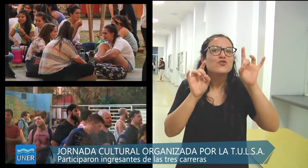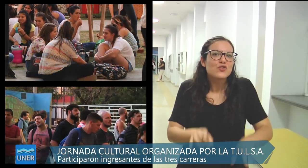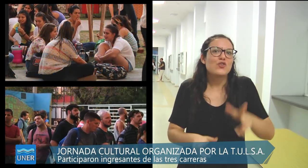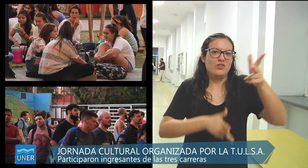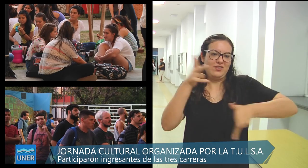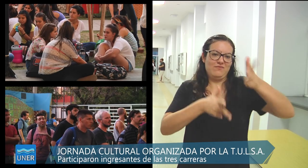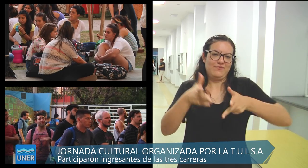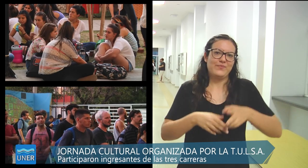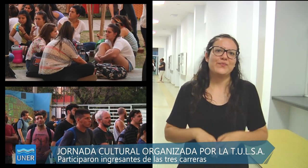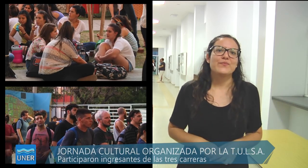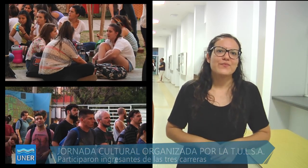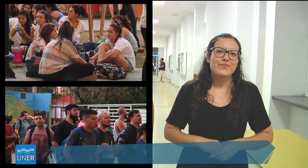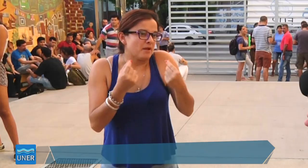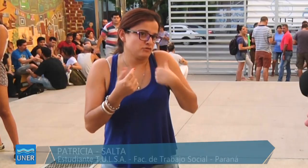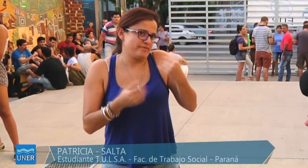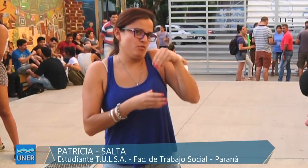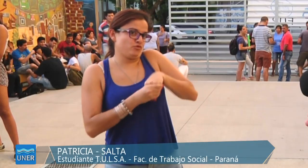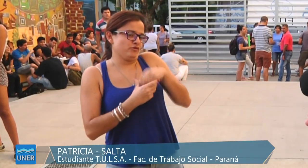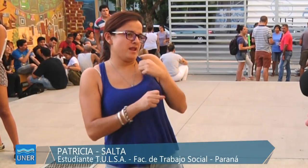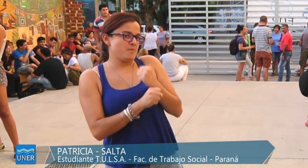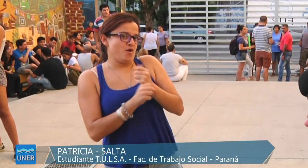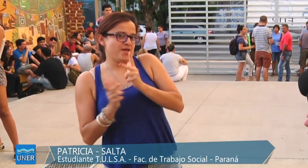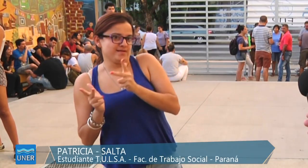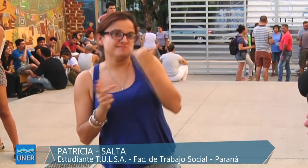que sea exclusivamente en Lengua de Señas. - Yo trabajo en Lengua de Señas, y también